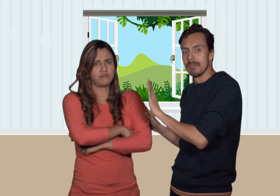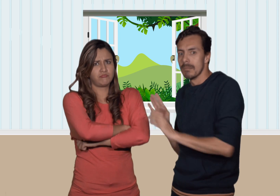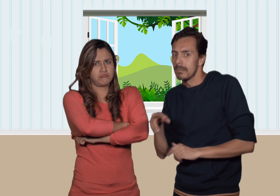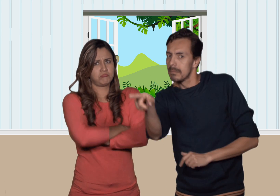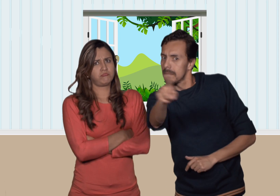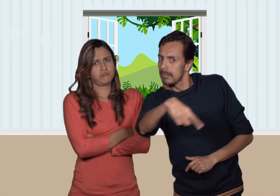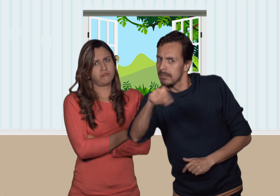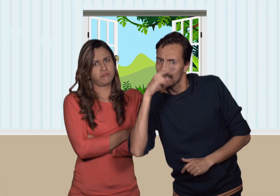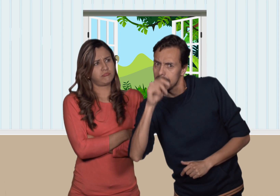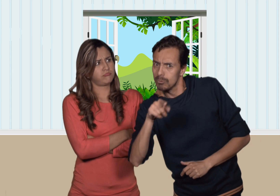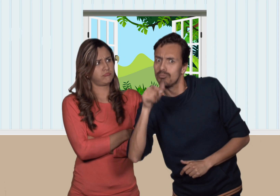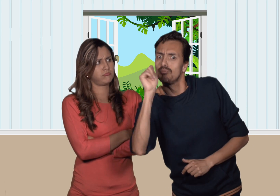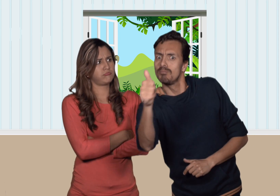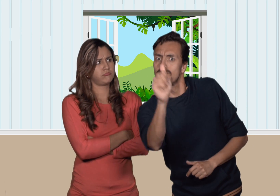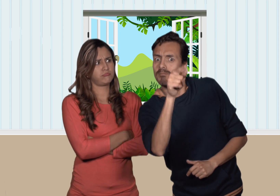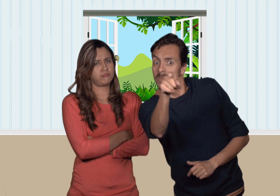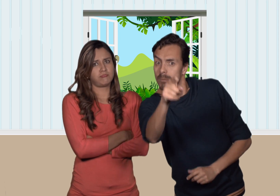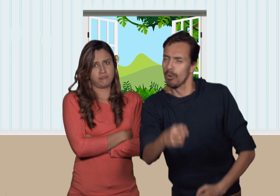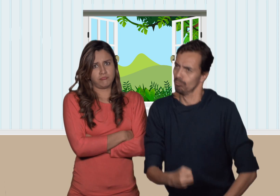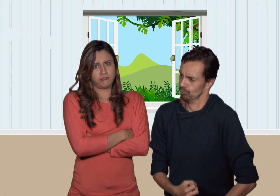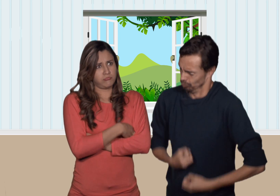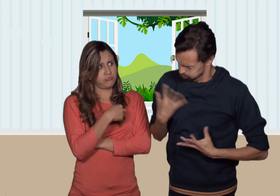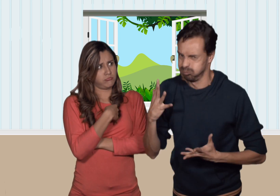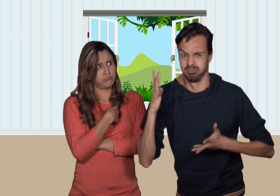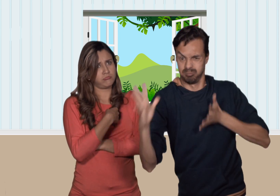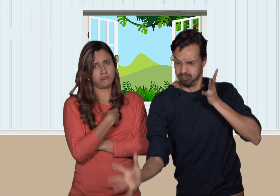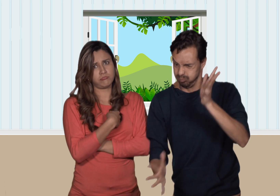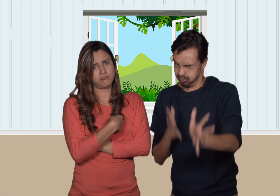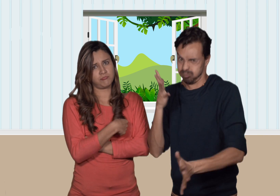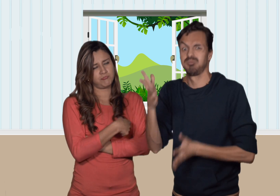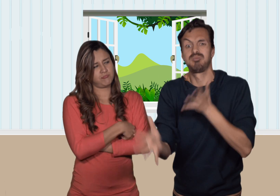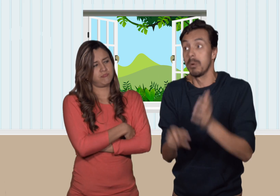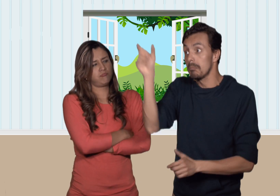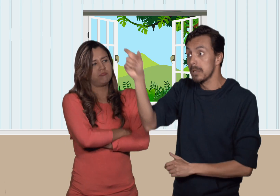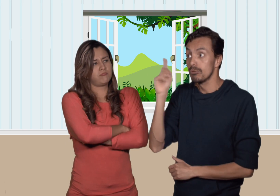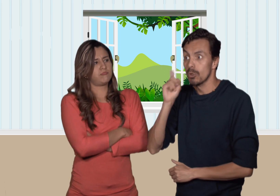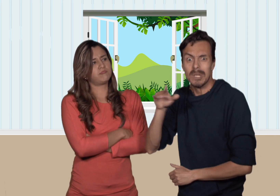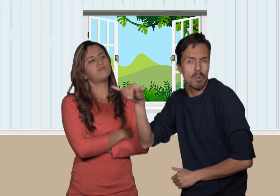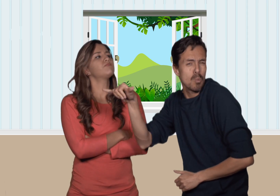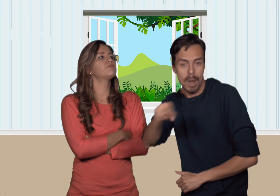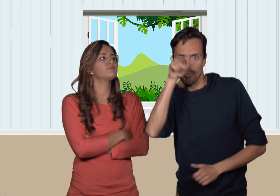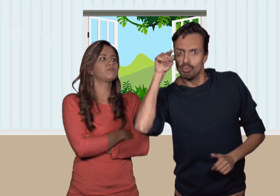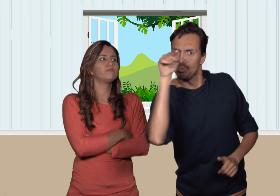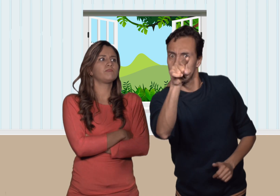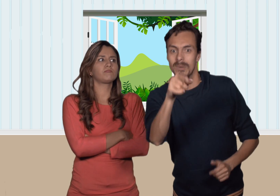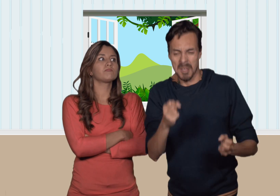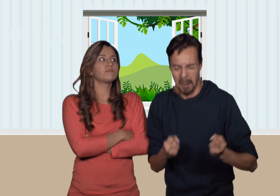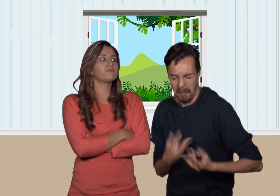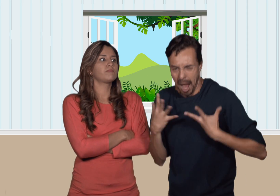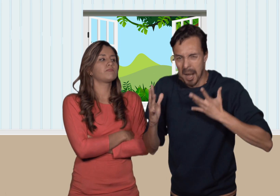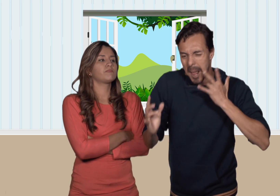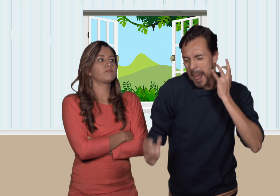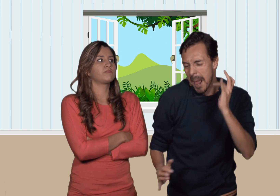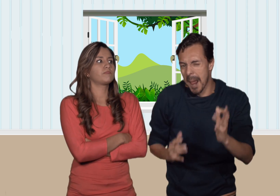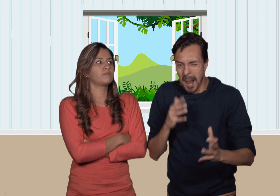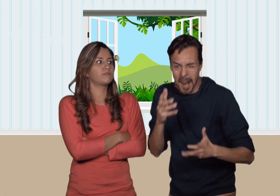Ustedes niños también pueden expresarse de forma extraordinaria en lengua de señas, como el hombre que nos acaba de relatar el cuento, ustedes pueden hacerlo.